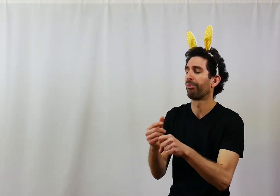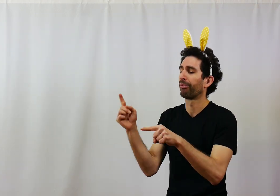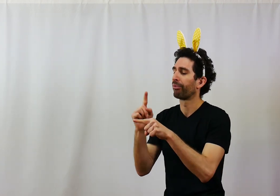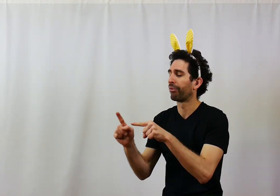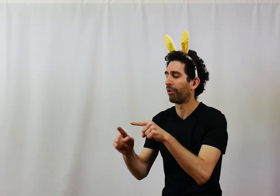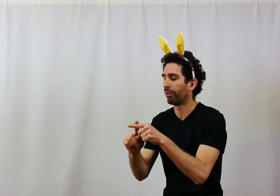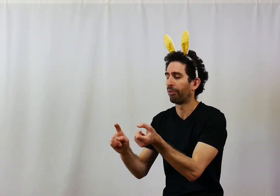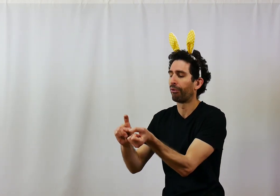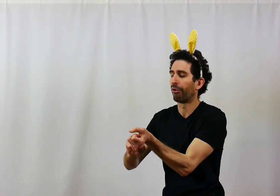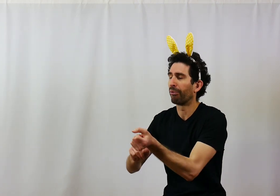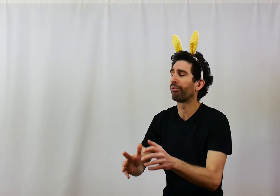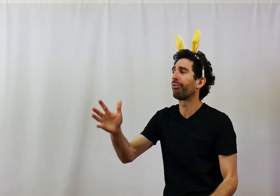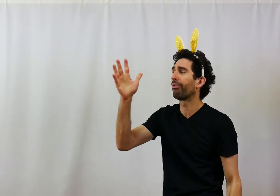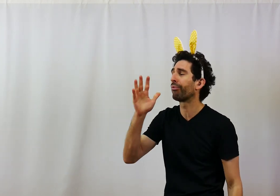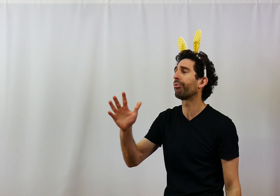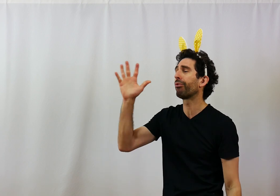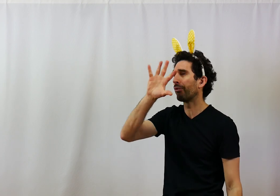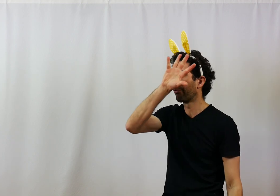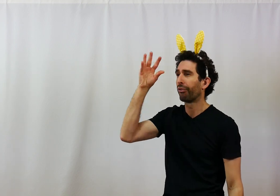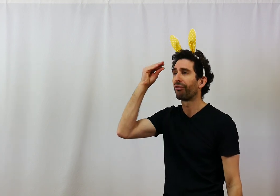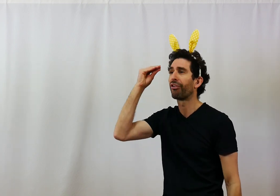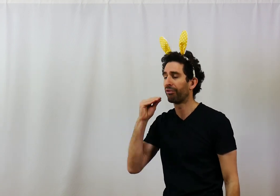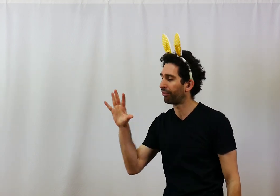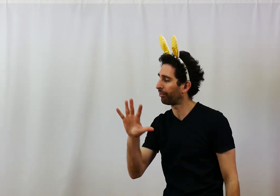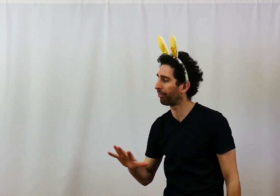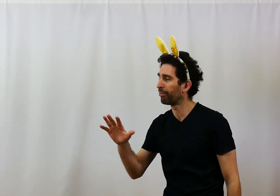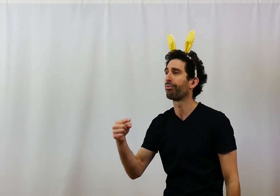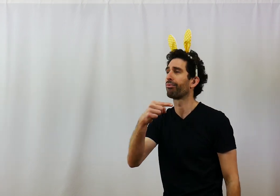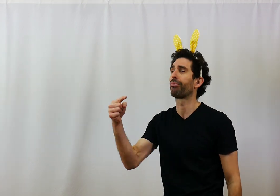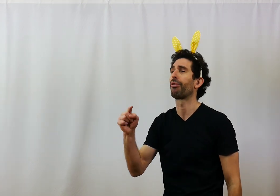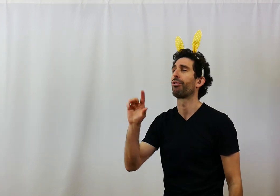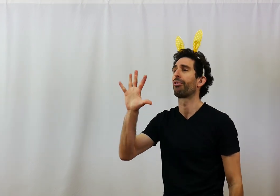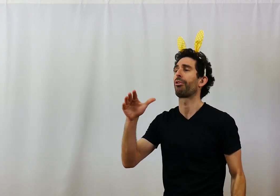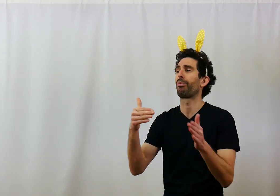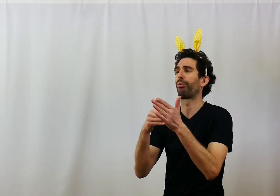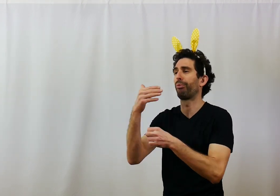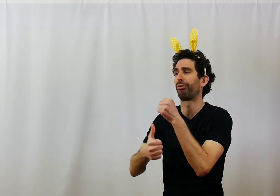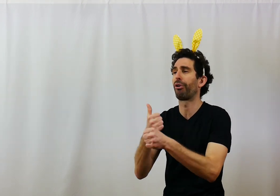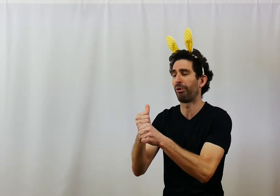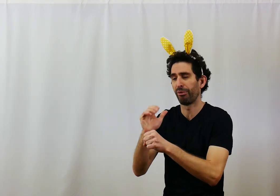tandis que les premières carottes provenaient d'Afghanistan, il y a -5 000 ans.